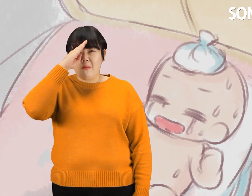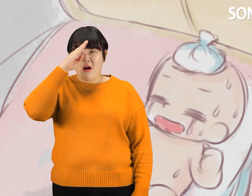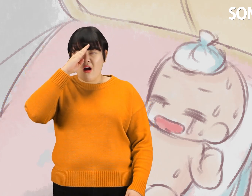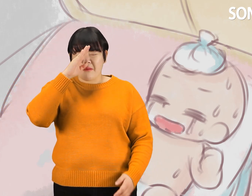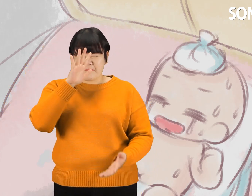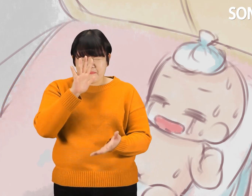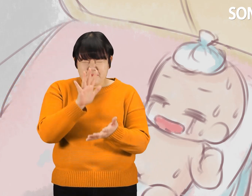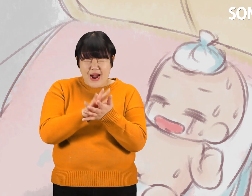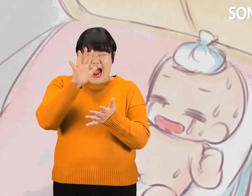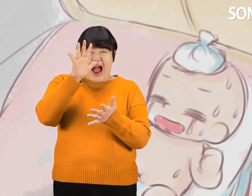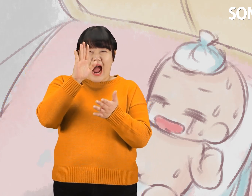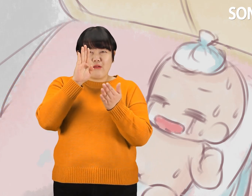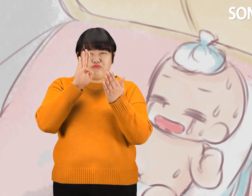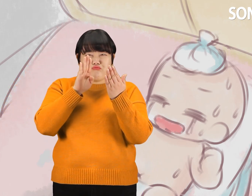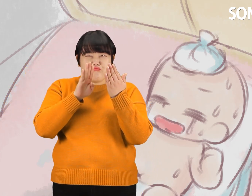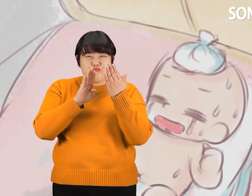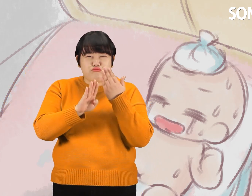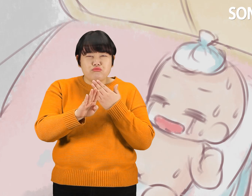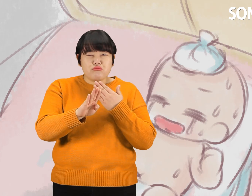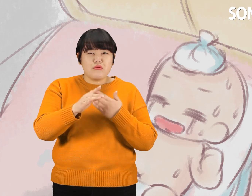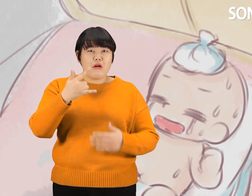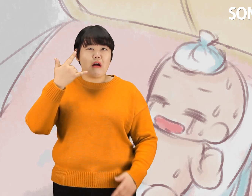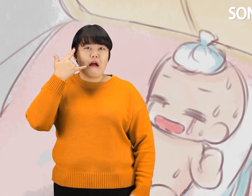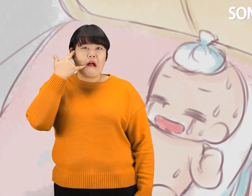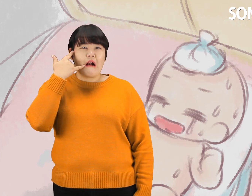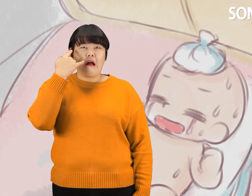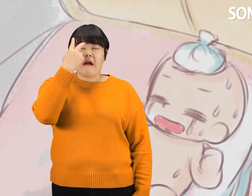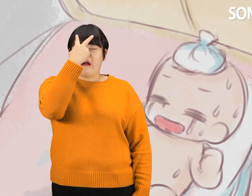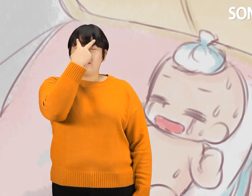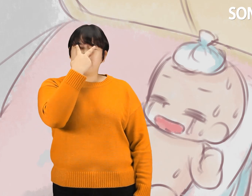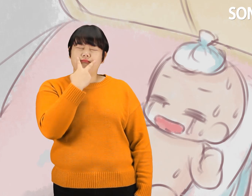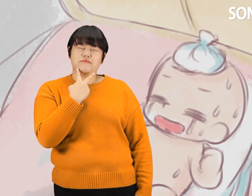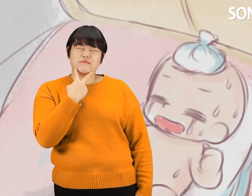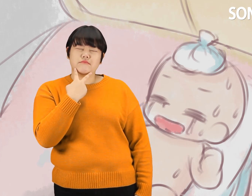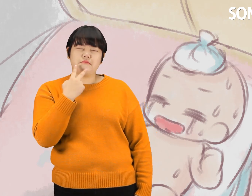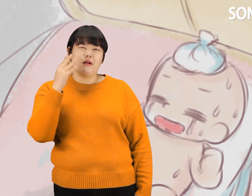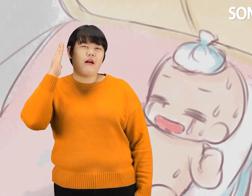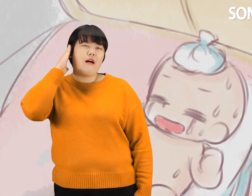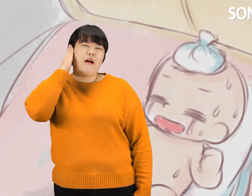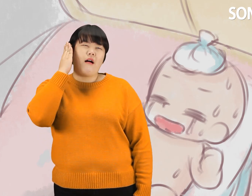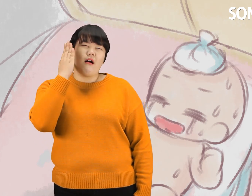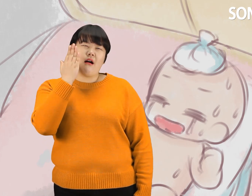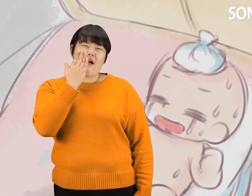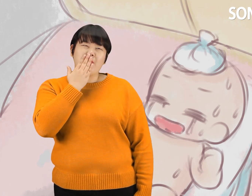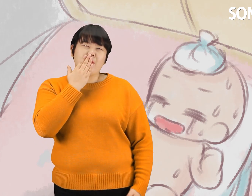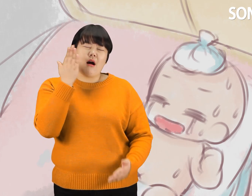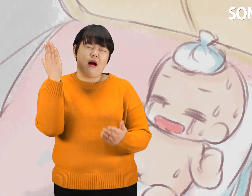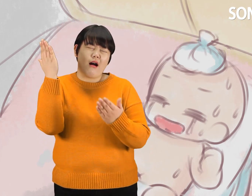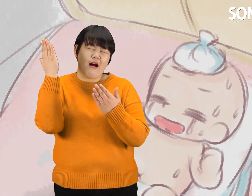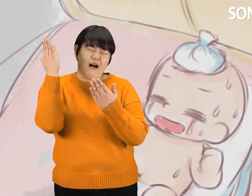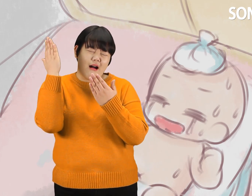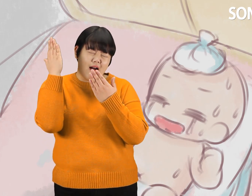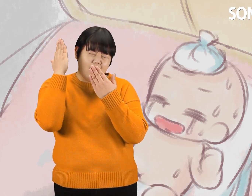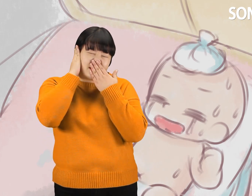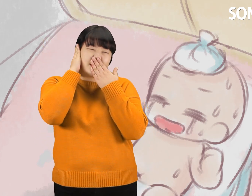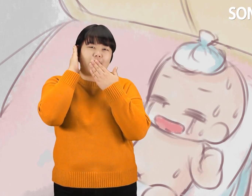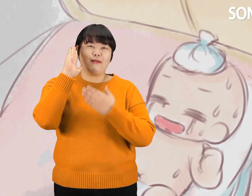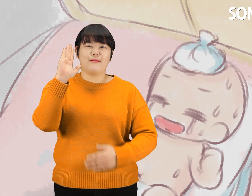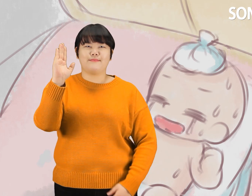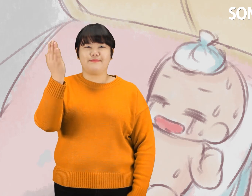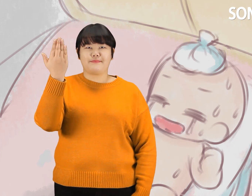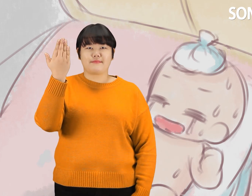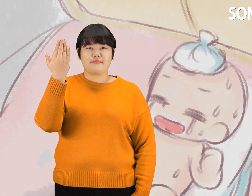病気を患って私は後、ヘレンは目も見えず、耳も聞こえなくなったことです。